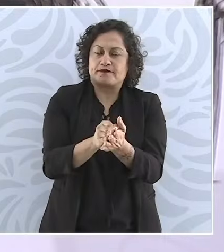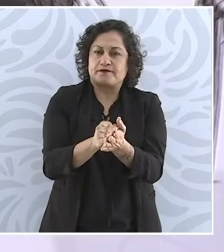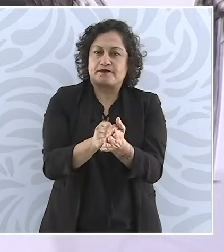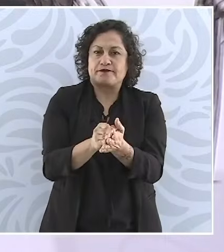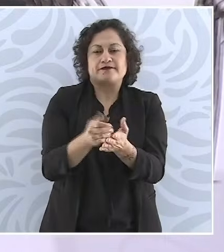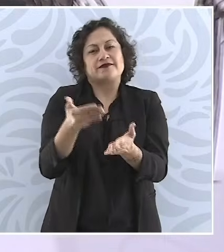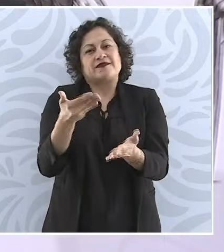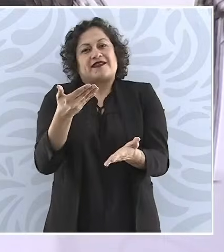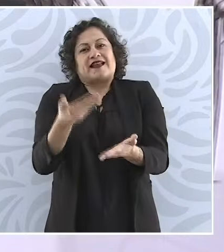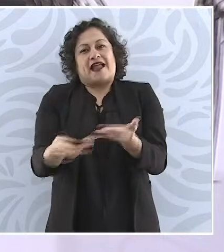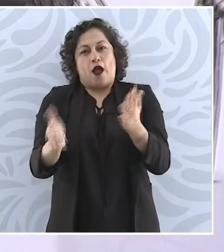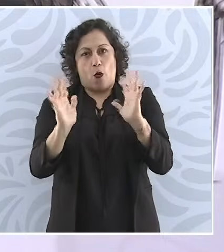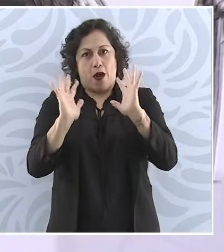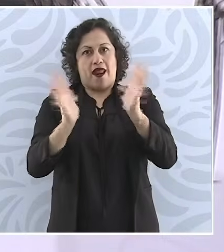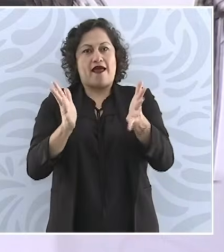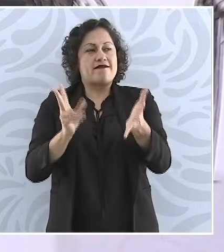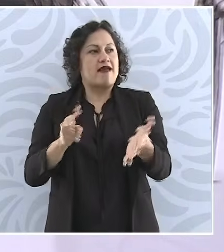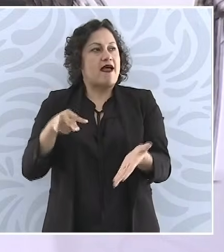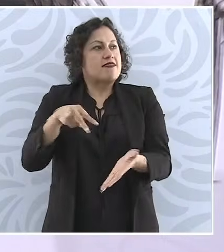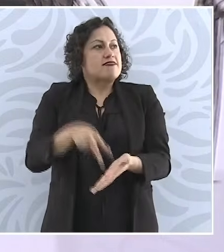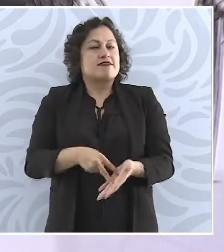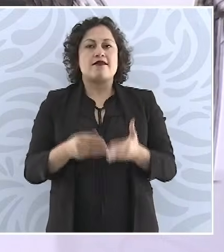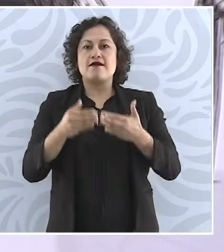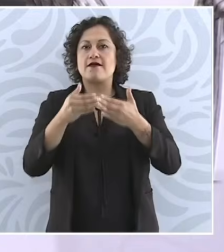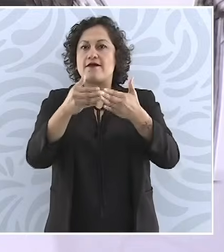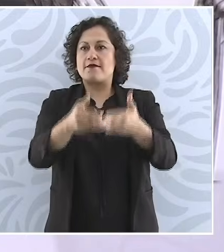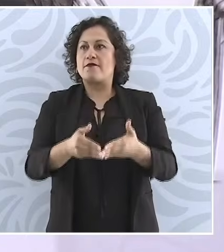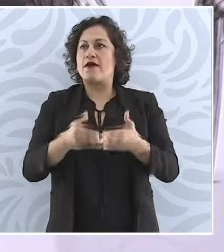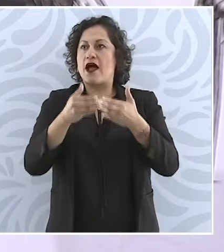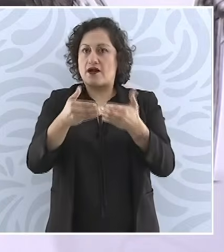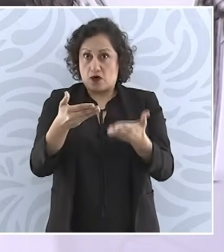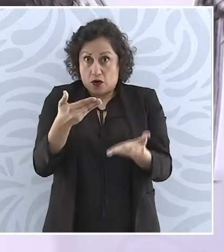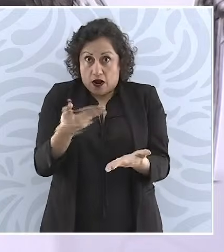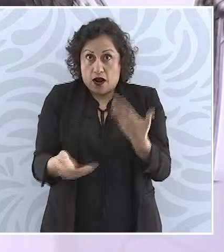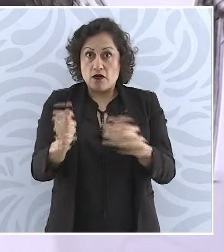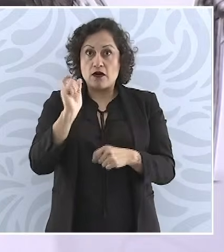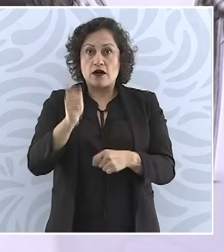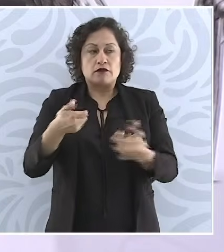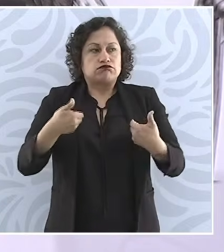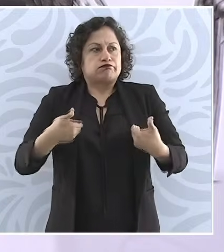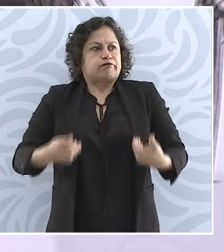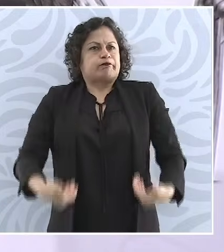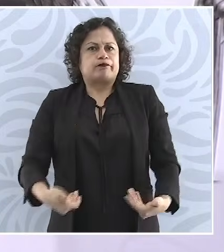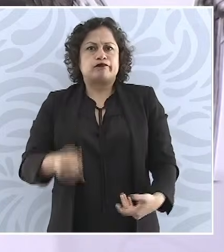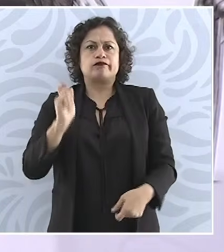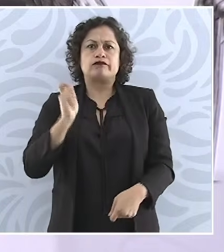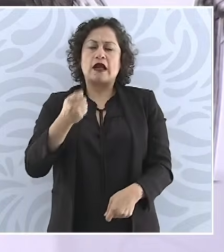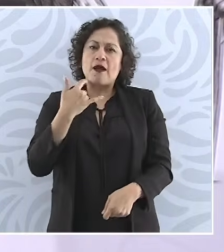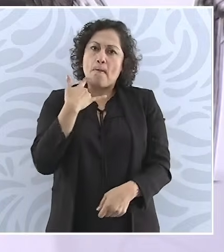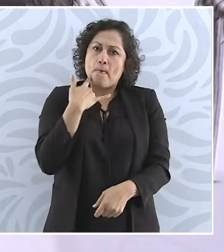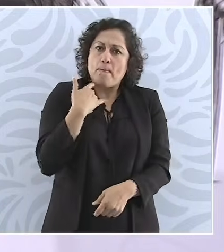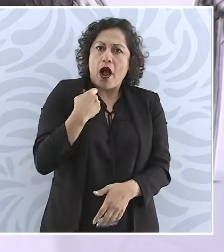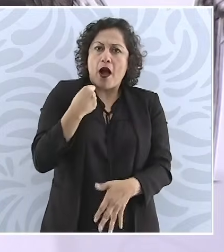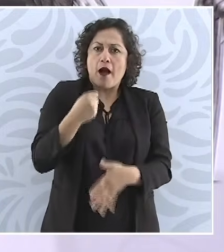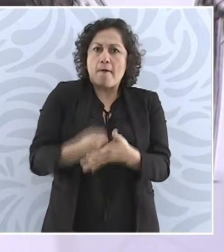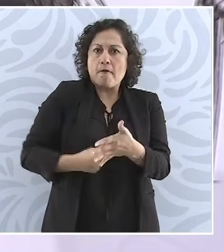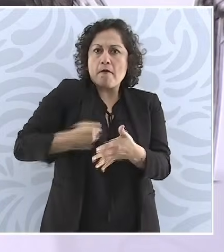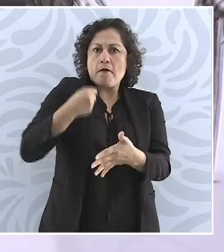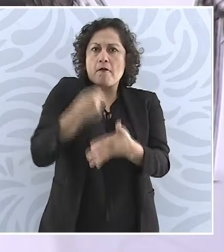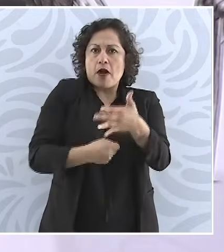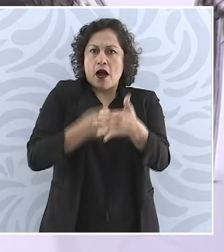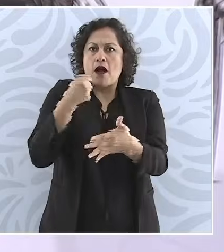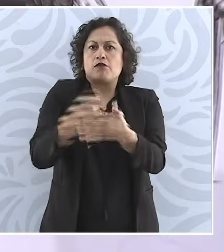este barco estamos en actitud de lucha aquí estamos para contestar con hechos objetivos